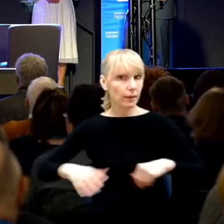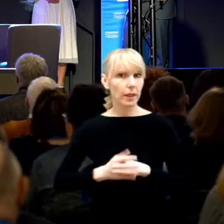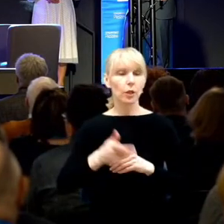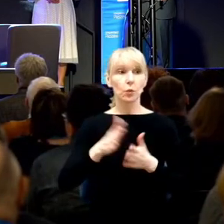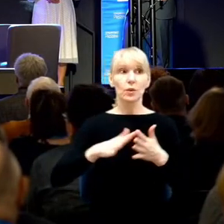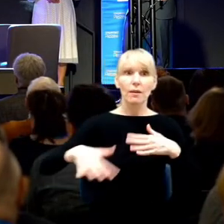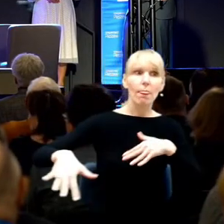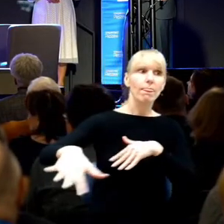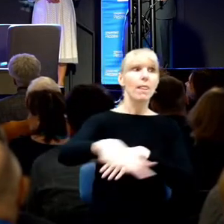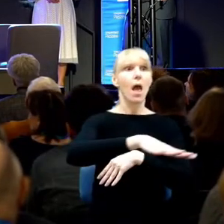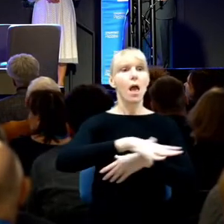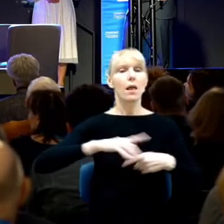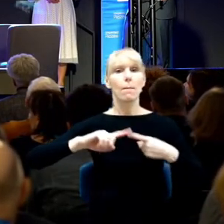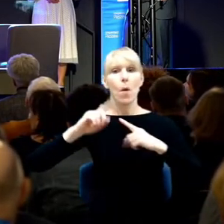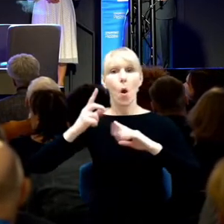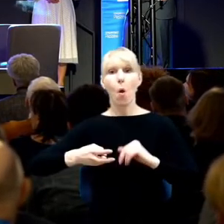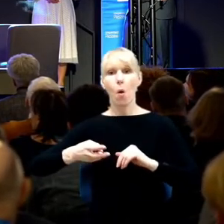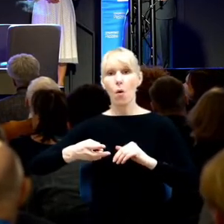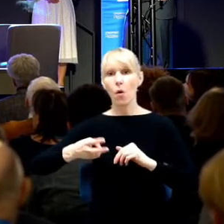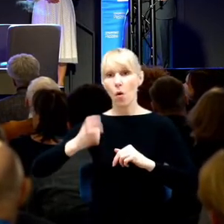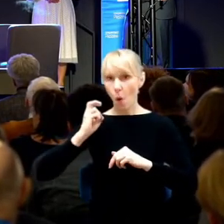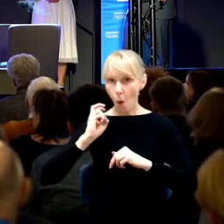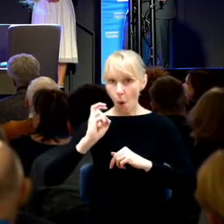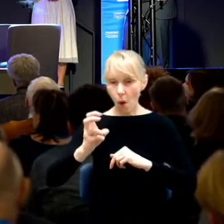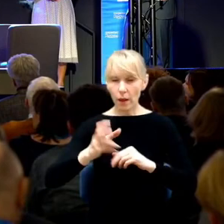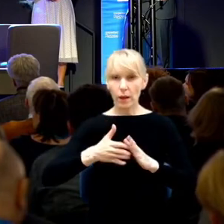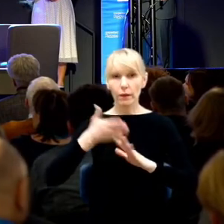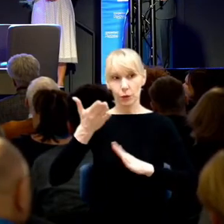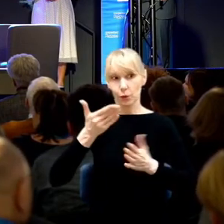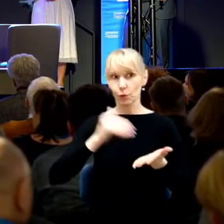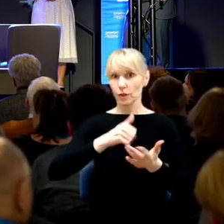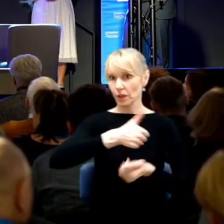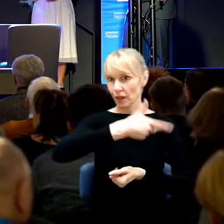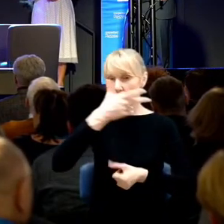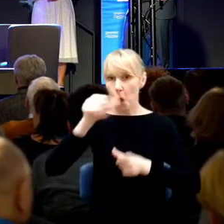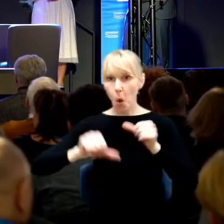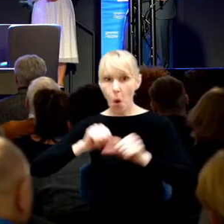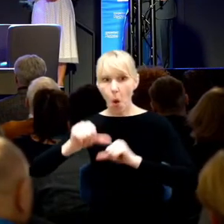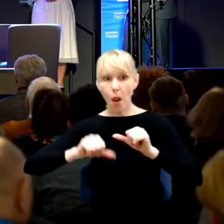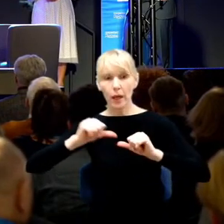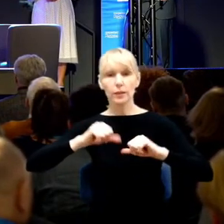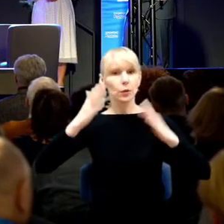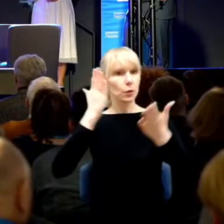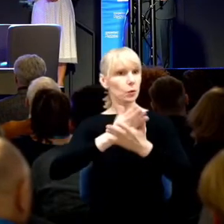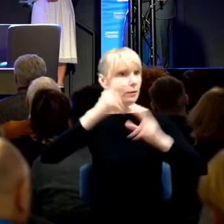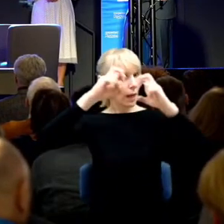od kilkunastu lat jest rewitalizowany. Całość zadania, wszystkich zadań,